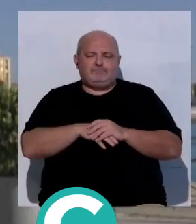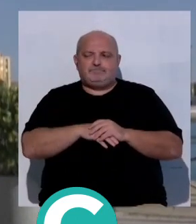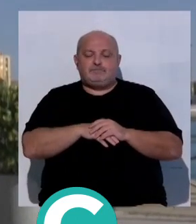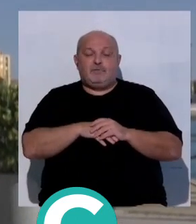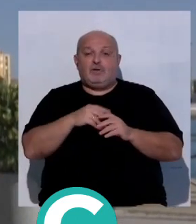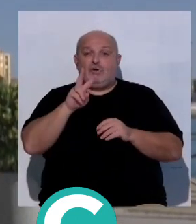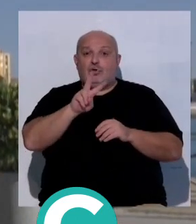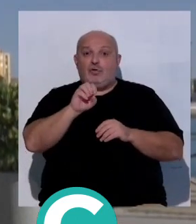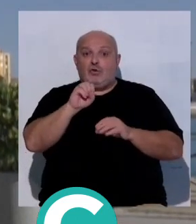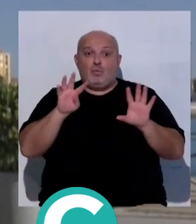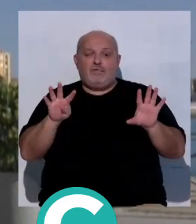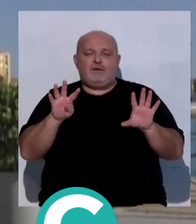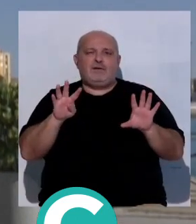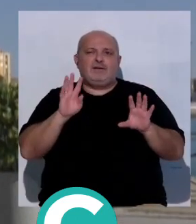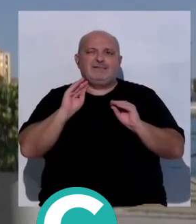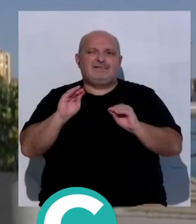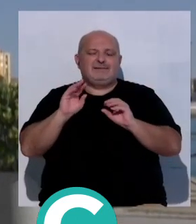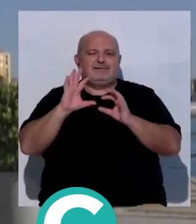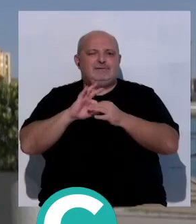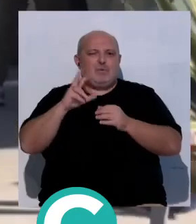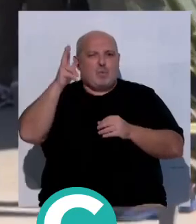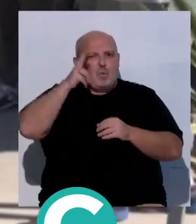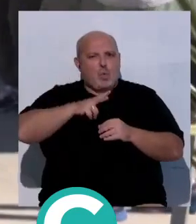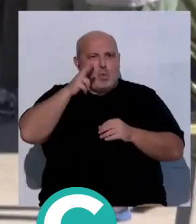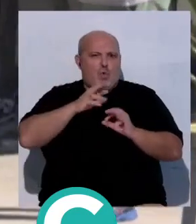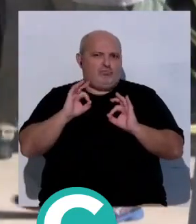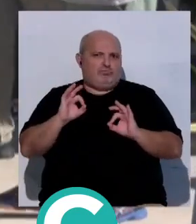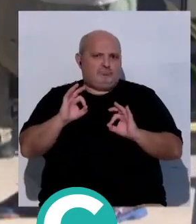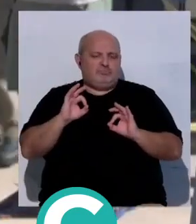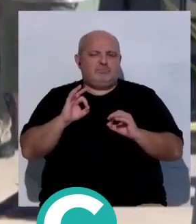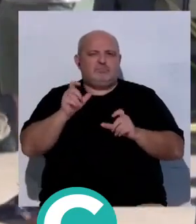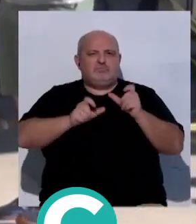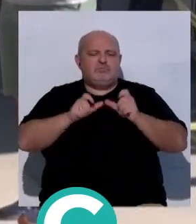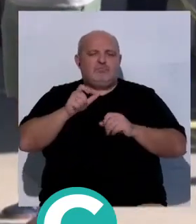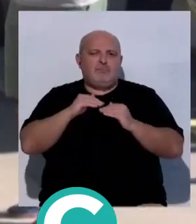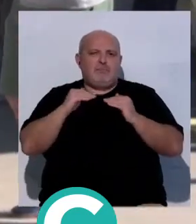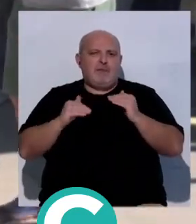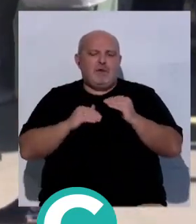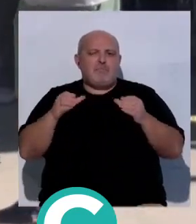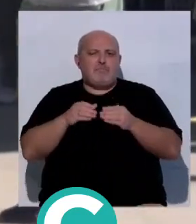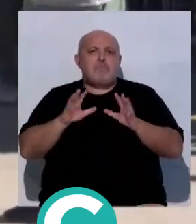209 se encuadran en la categoría Premium o de lujo con pasajes menos numerosos pero de mayor